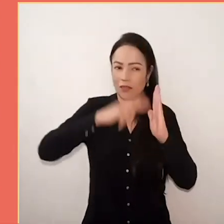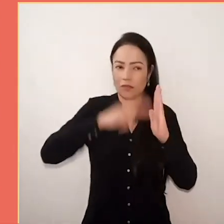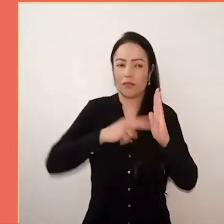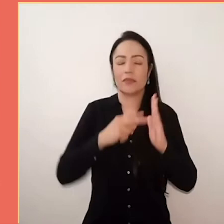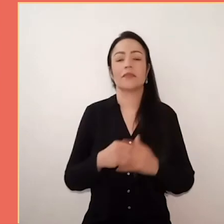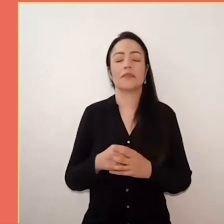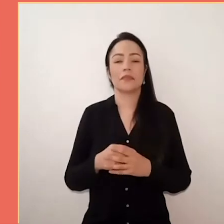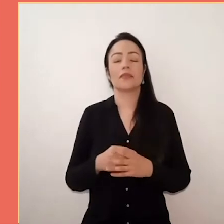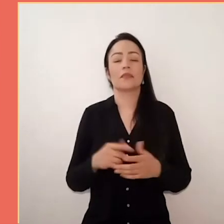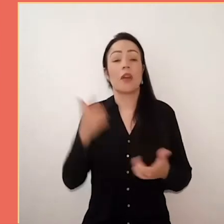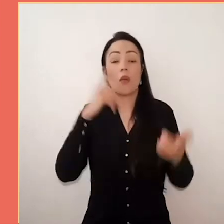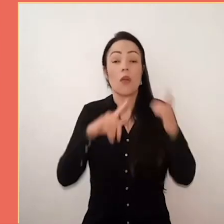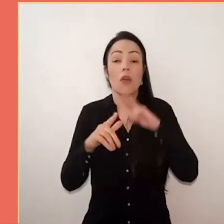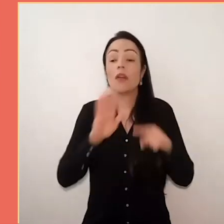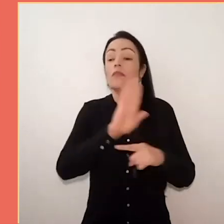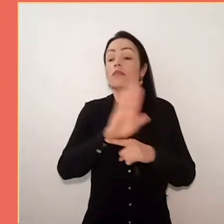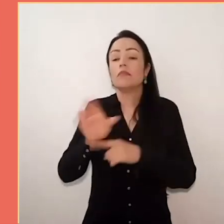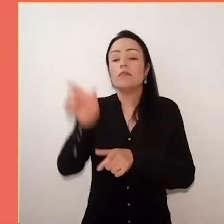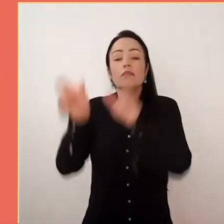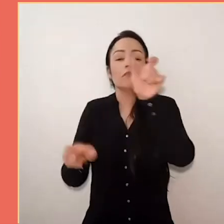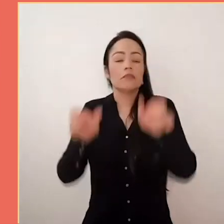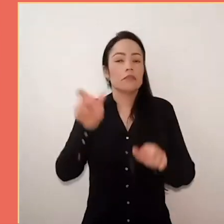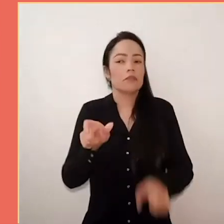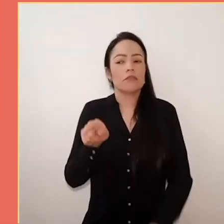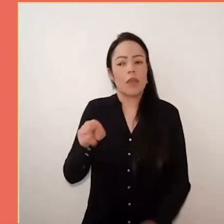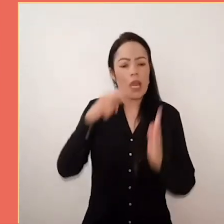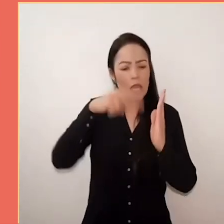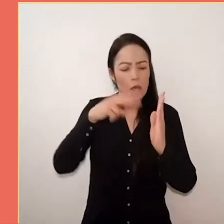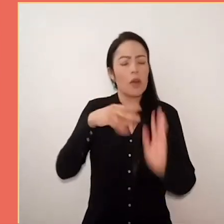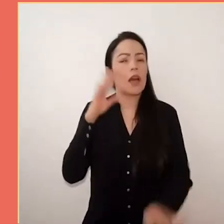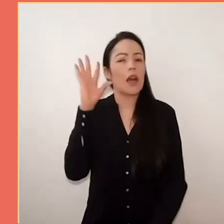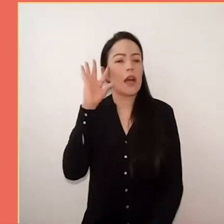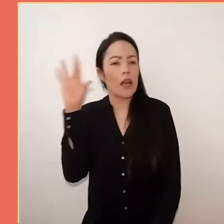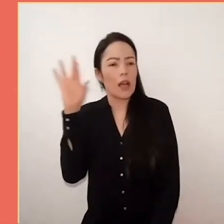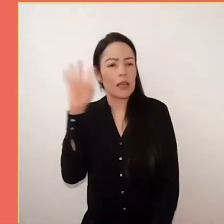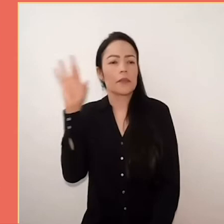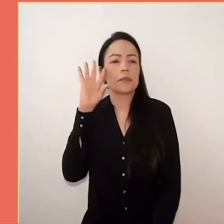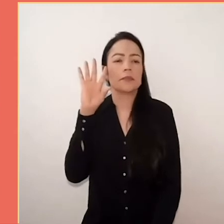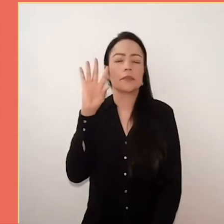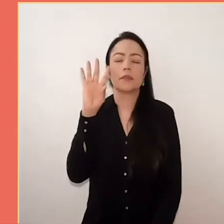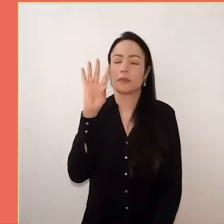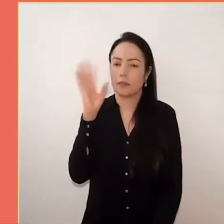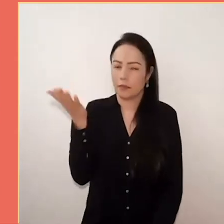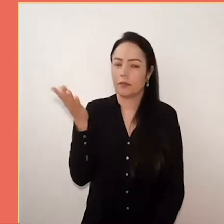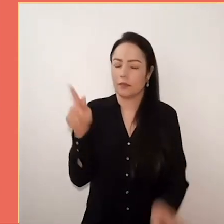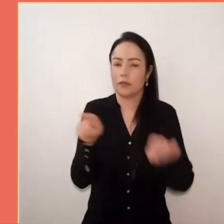que consegue formar leitores reflexivos, leitores que também possam se ver no que se lê.